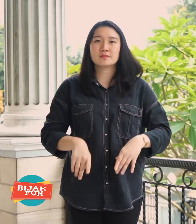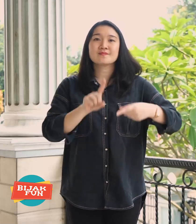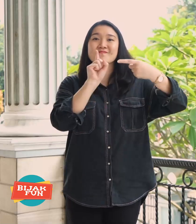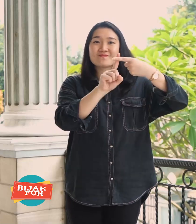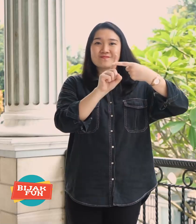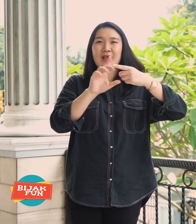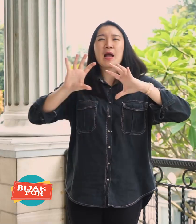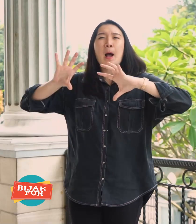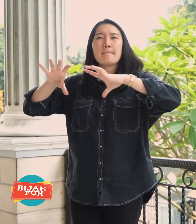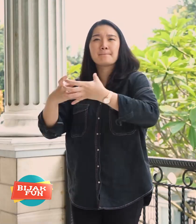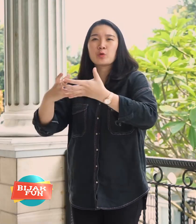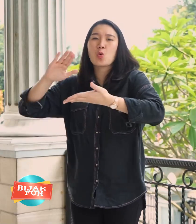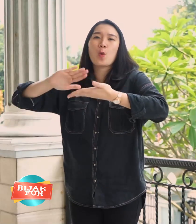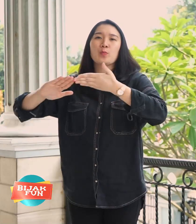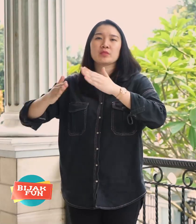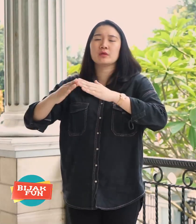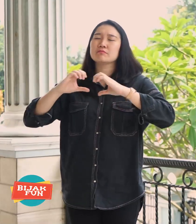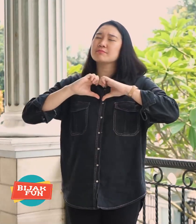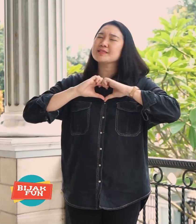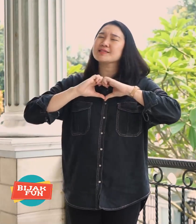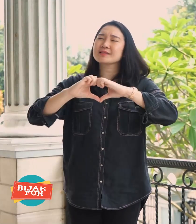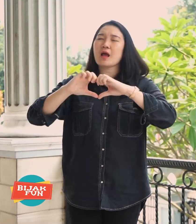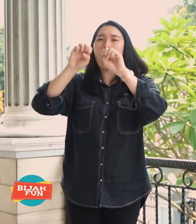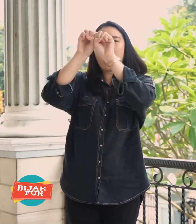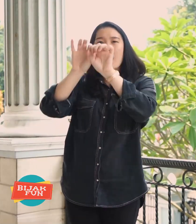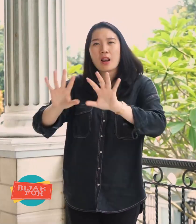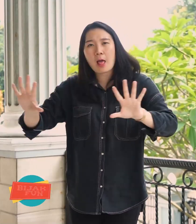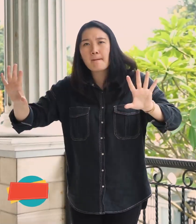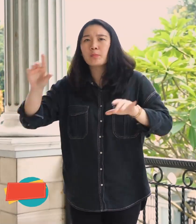1. Gabung komunitas pecinta alam.